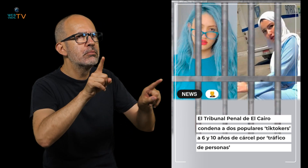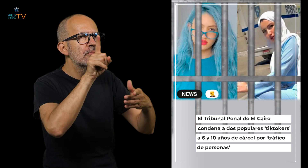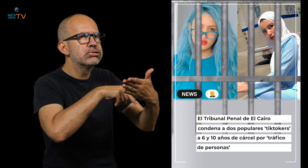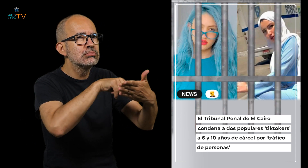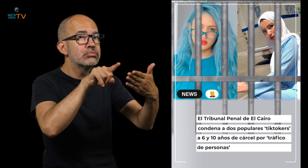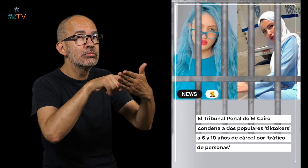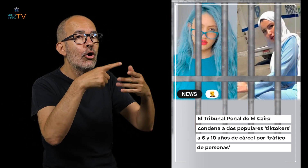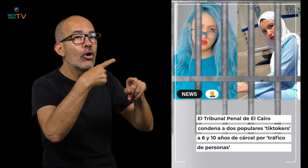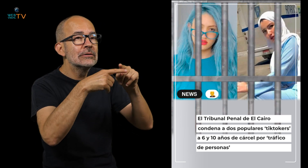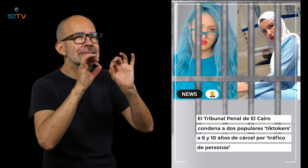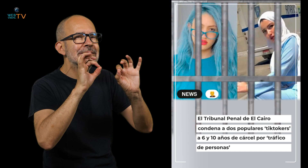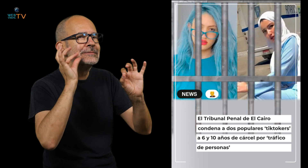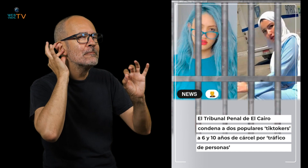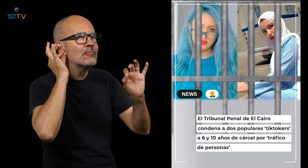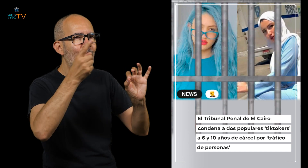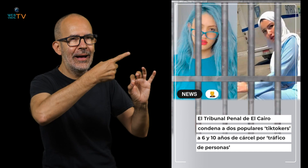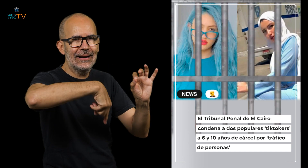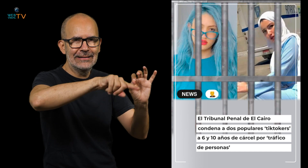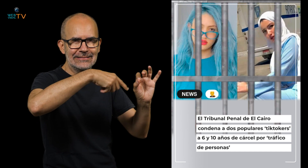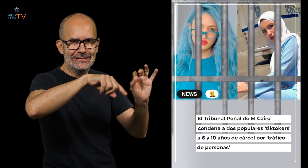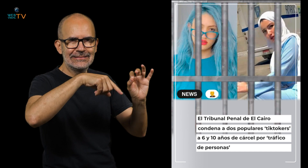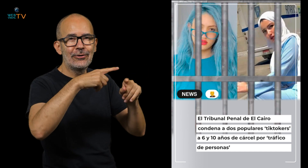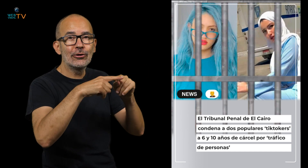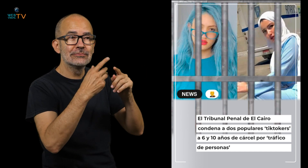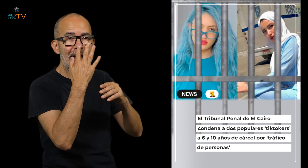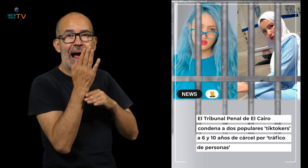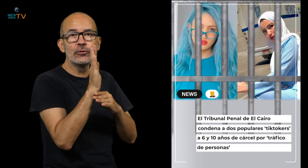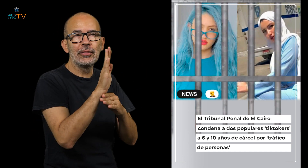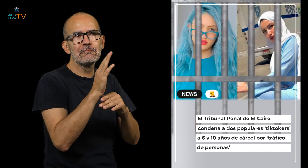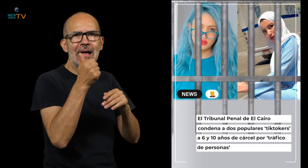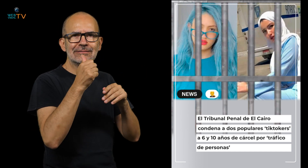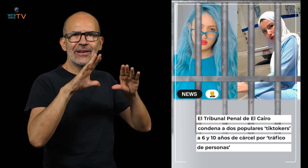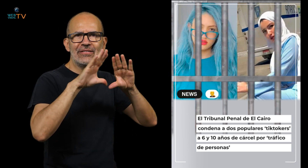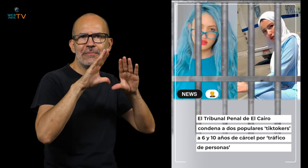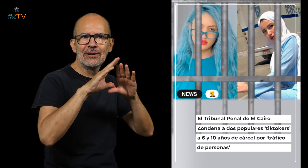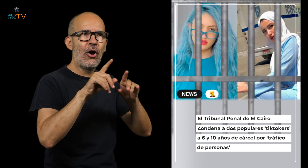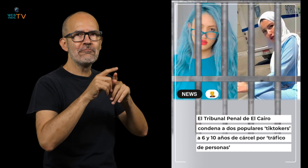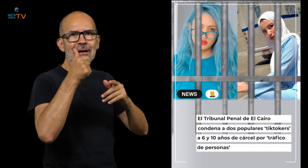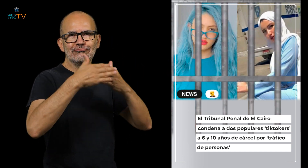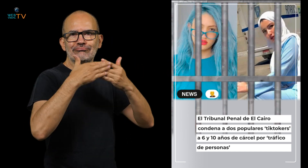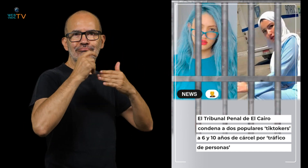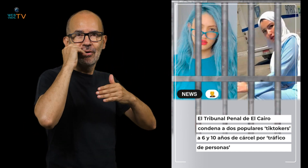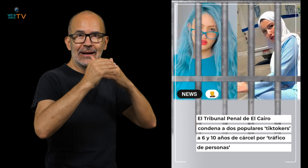y censurar a las mujeres que muestran actitudes feministas, o que se alejan